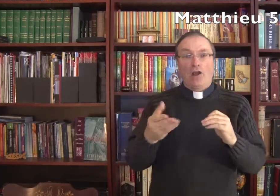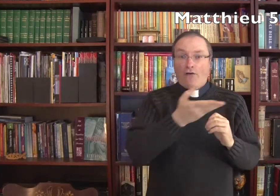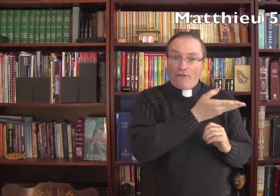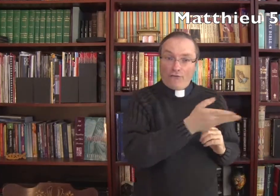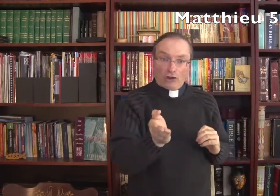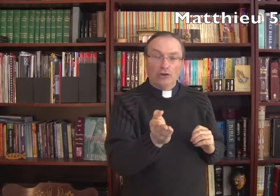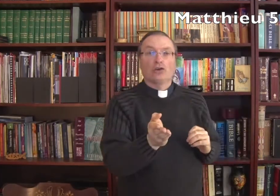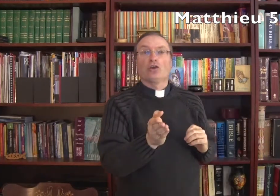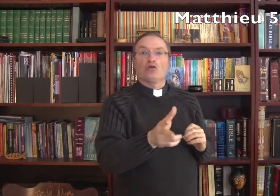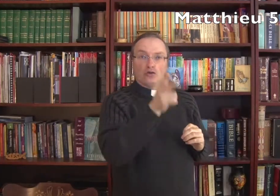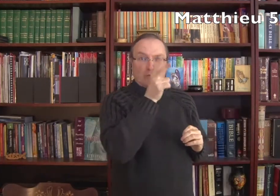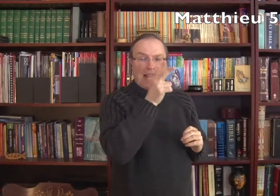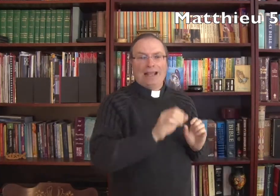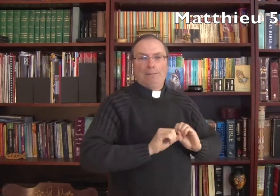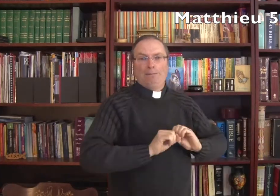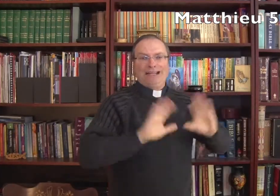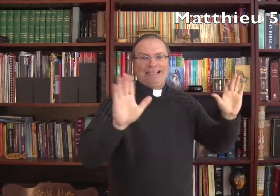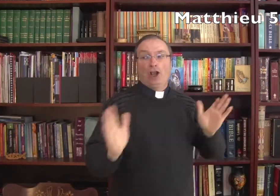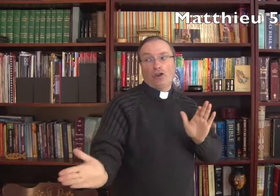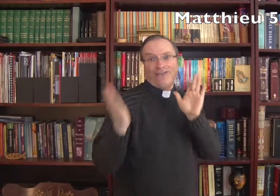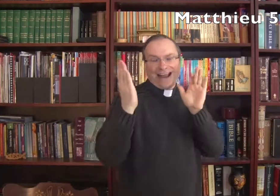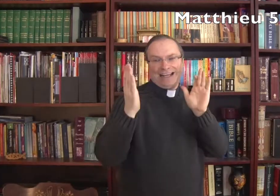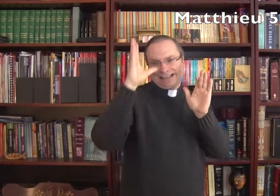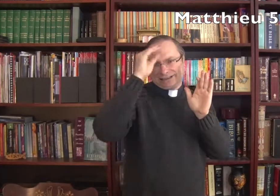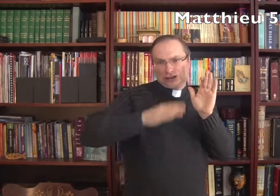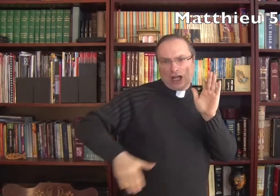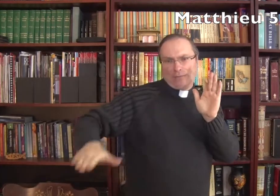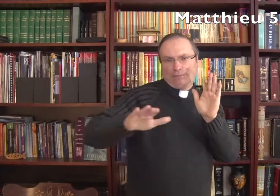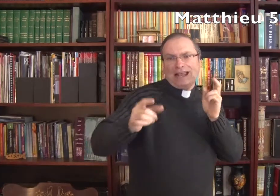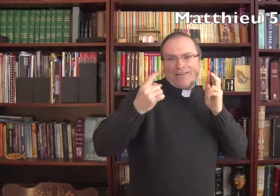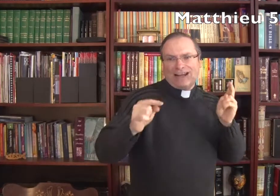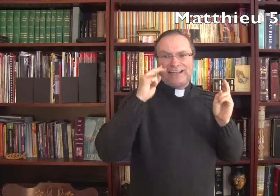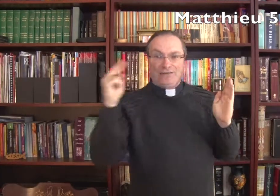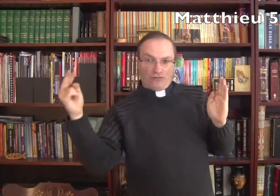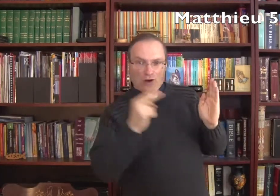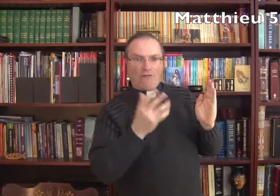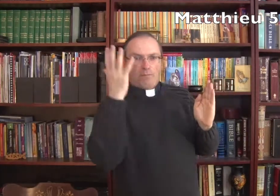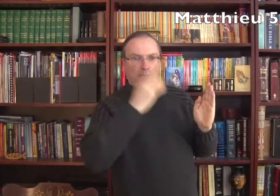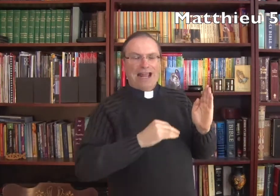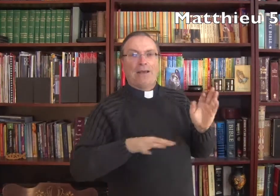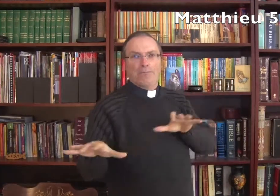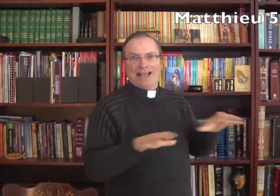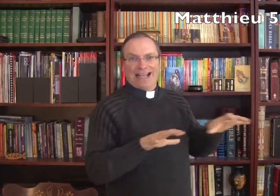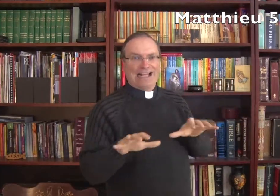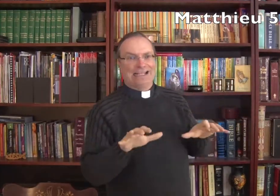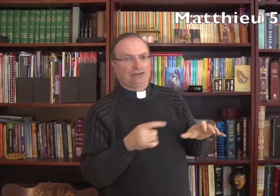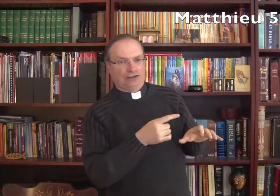votre lumière brille devant les hommes afin qu’ils voient votre belle manière d’agir